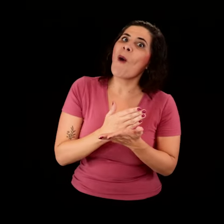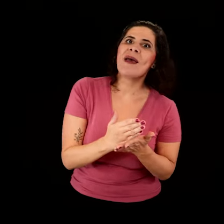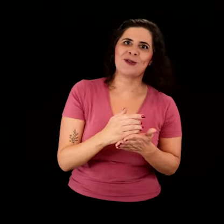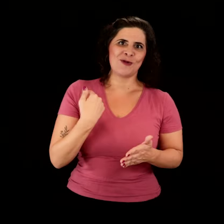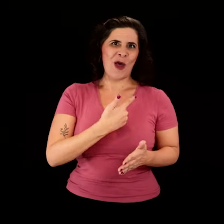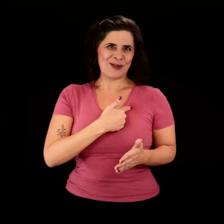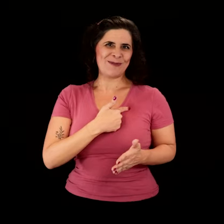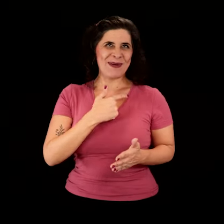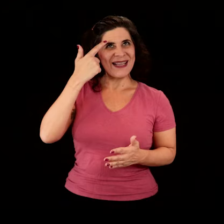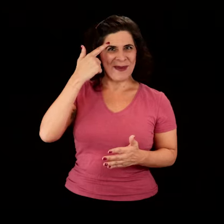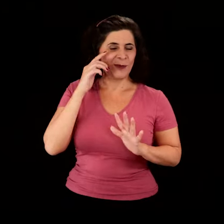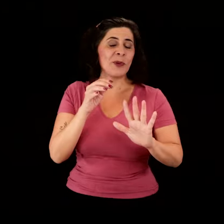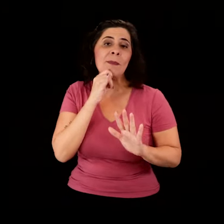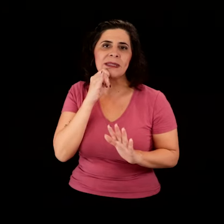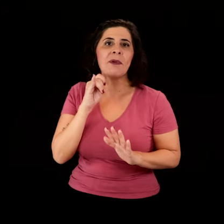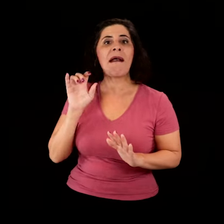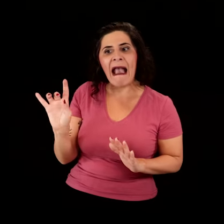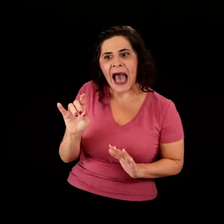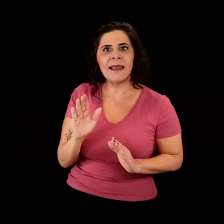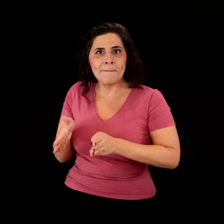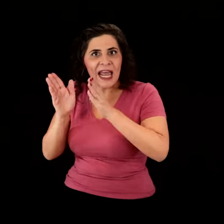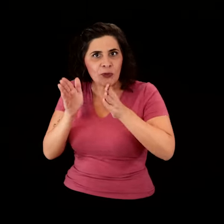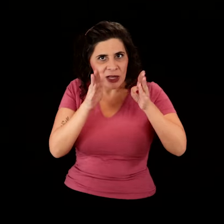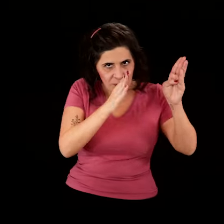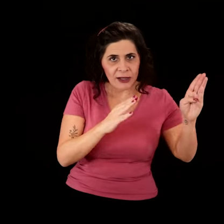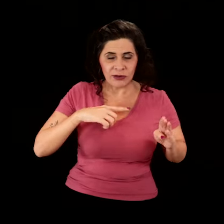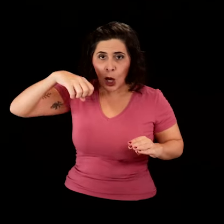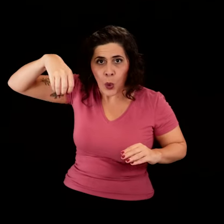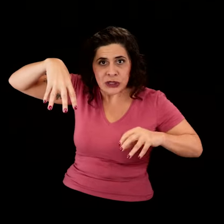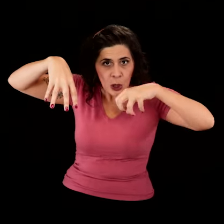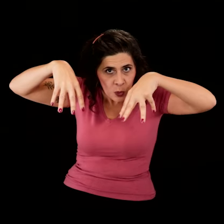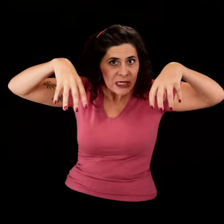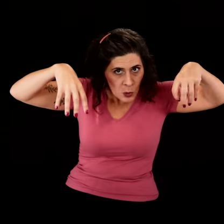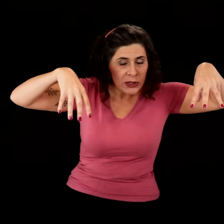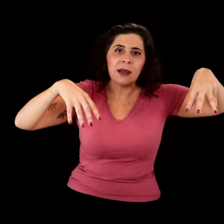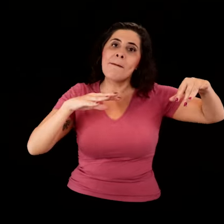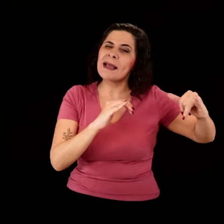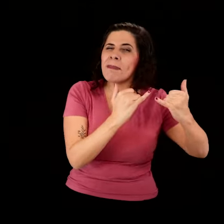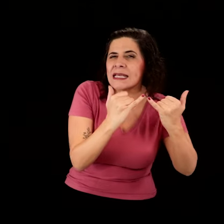que se assemelha, mas é sutilmente diferente do outro e a cada prédio parece que existia uma obsessão,